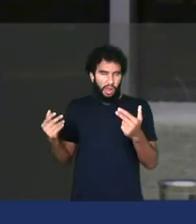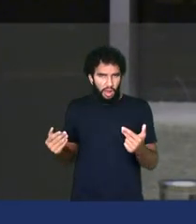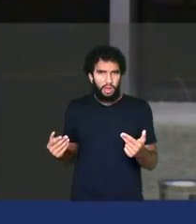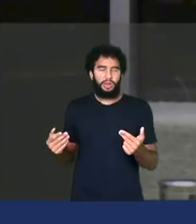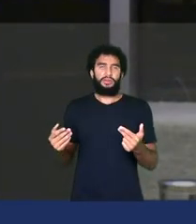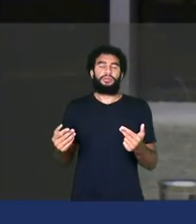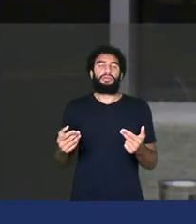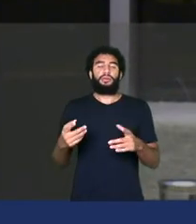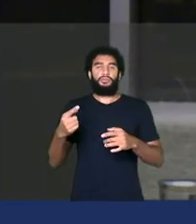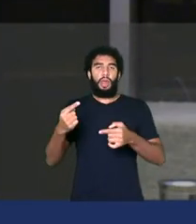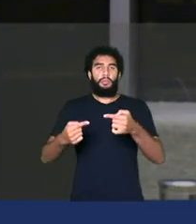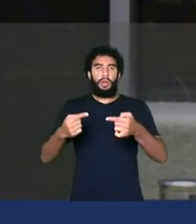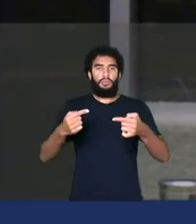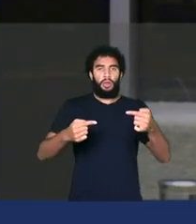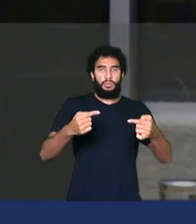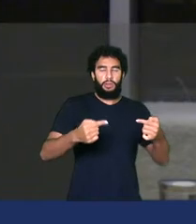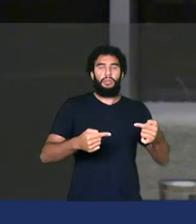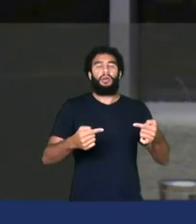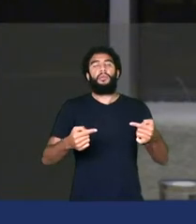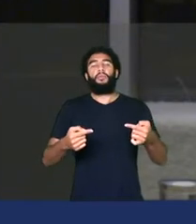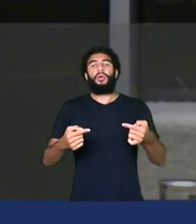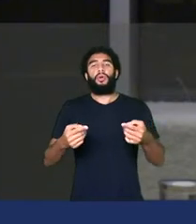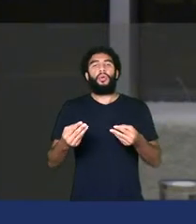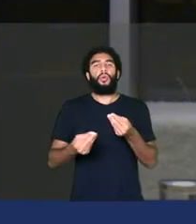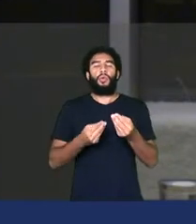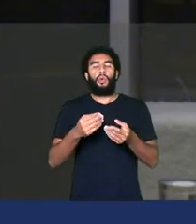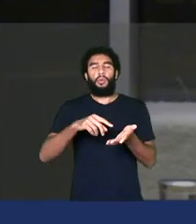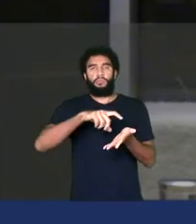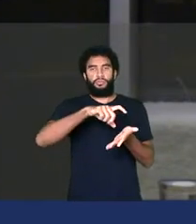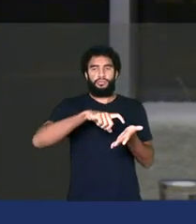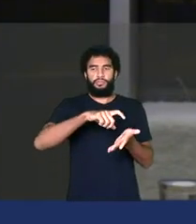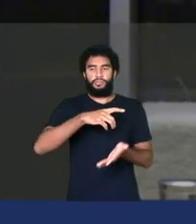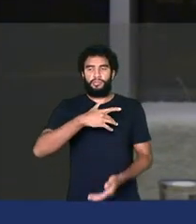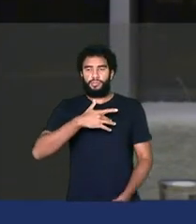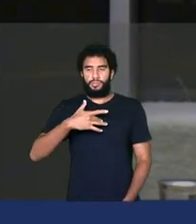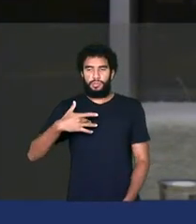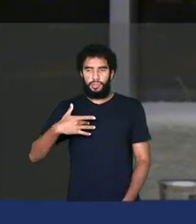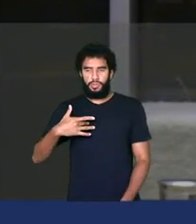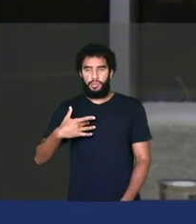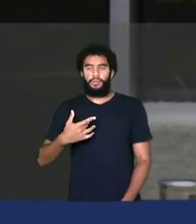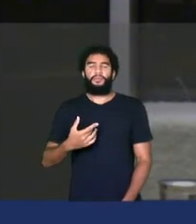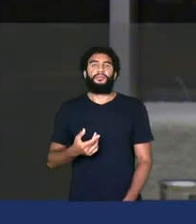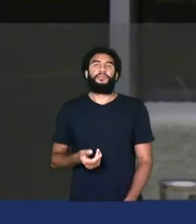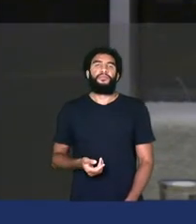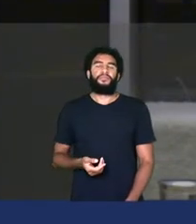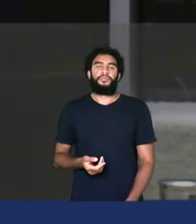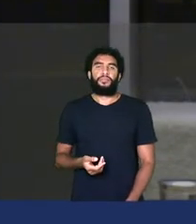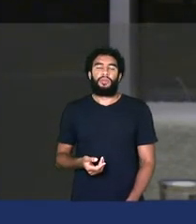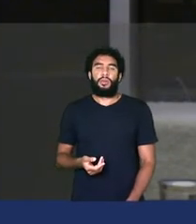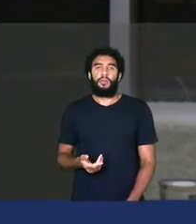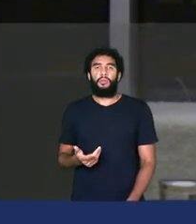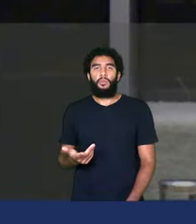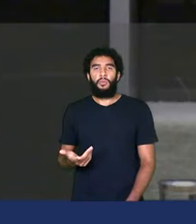FAMÍLIAS SE PERFIL PERFILARAM EM TODO BRASIL DIANTE DA COBERTA DOS PLANOS DE SAÚDE PARA PROCEDIMENTOS LISTADOS PELA ANS, AGÊNCIA SUPLEMENTAR